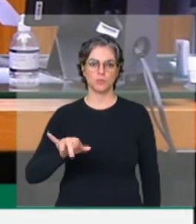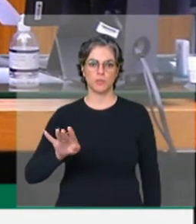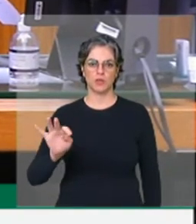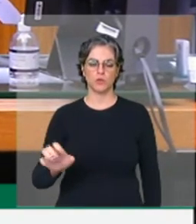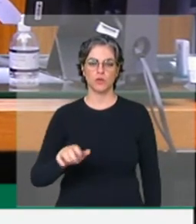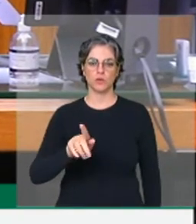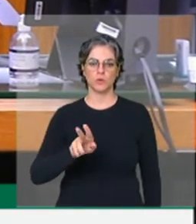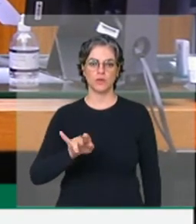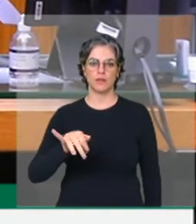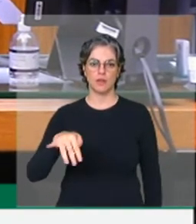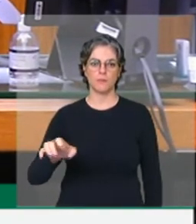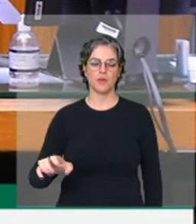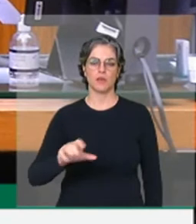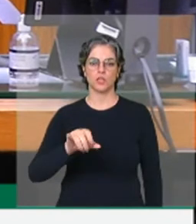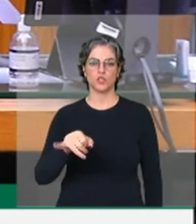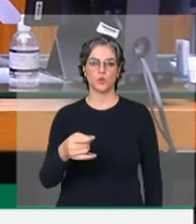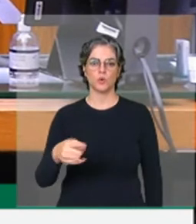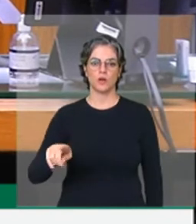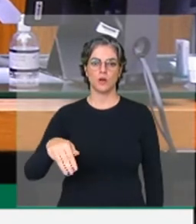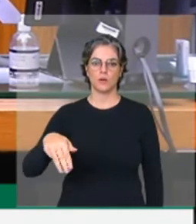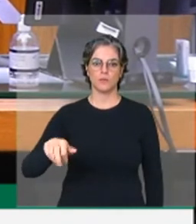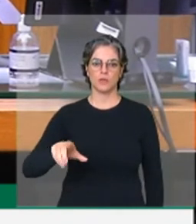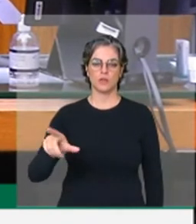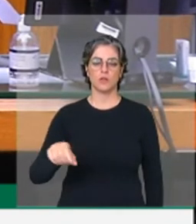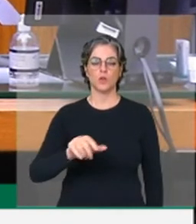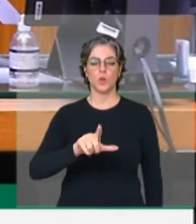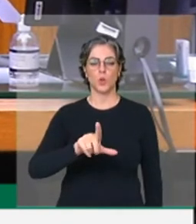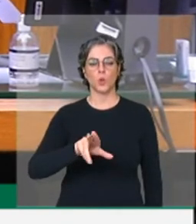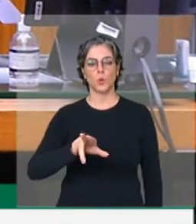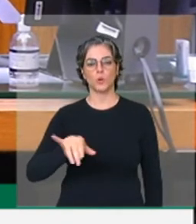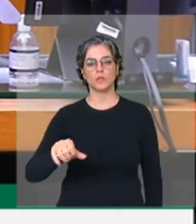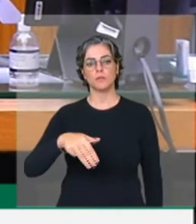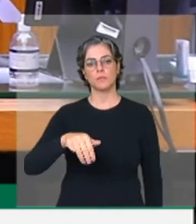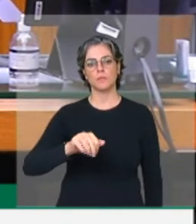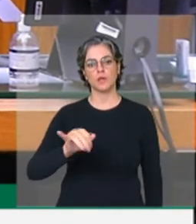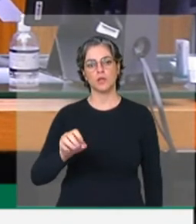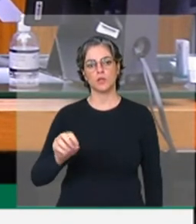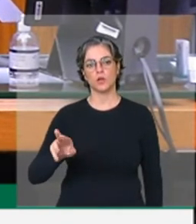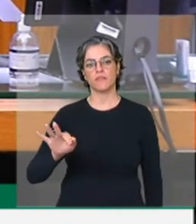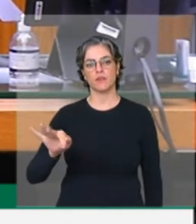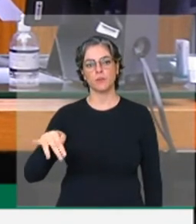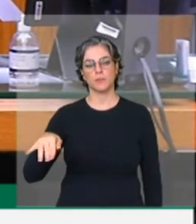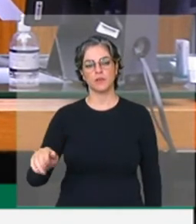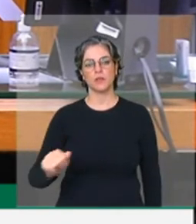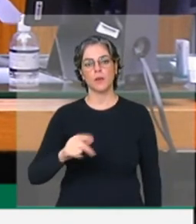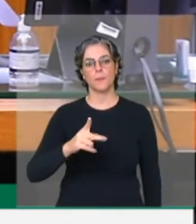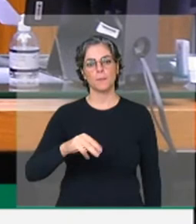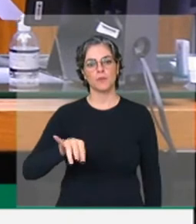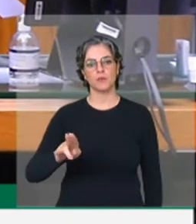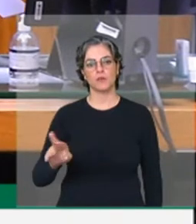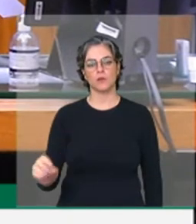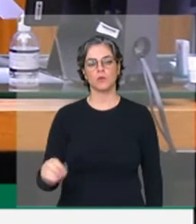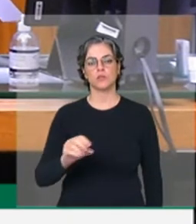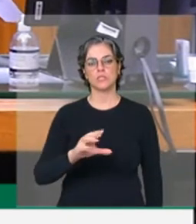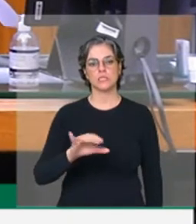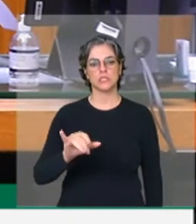LEITE, GUILHERME DERRITE, JOÃO MARCELO SOUSA, LUIZ CARLOS MOTTA, MAJOR FABIANO, PEDRO AUGUSTO BEZERRA,